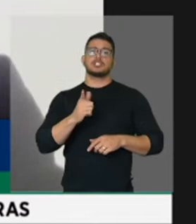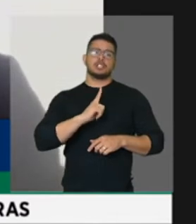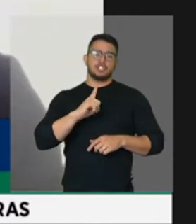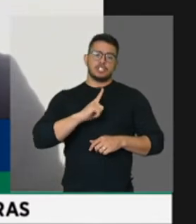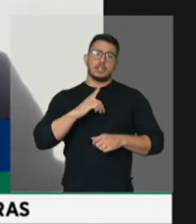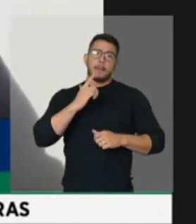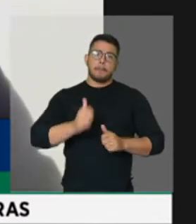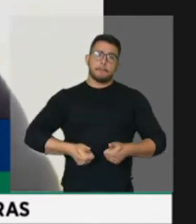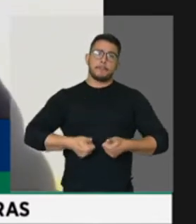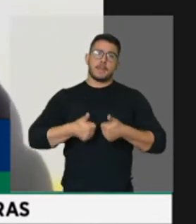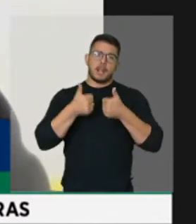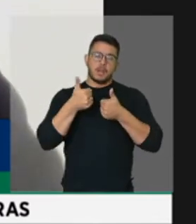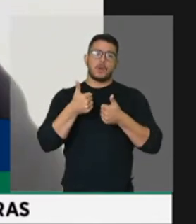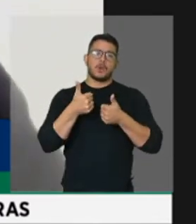TELECOMUNICAÇÕES... SE PORVENTURA... OS SERVIÇOS DE